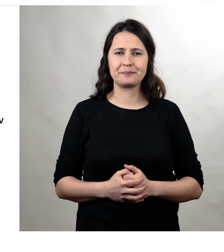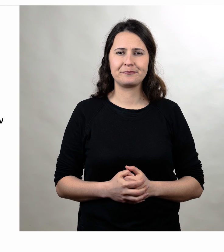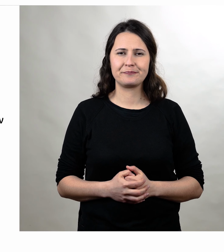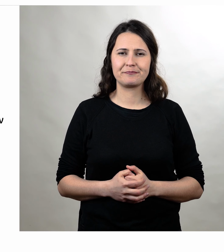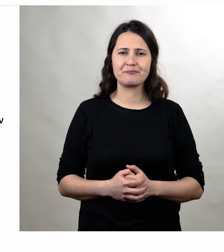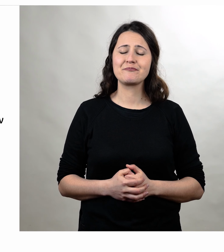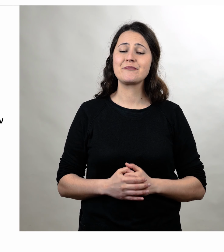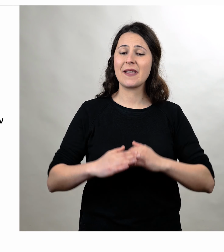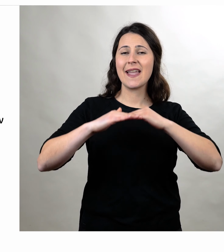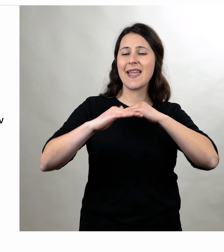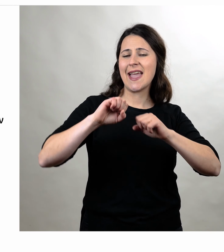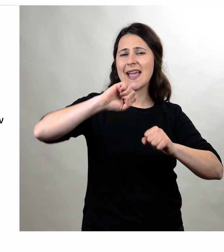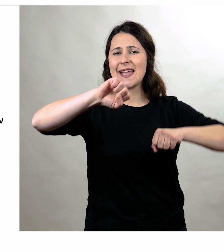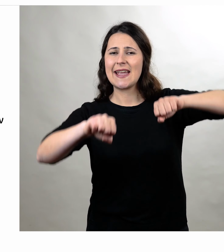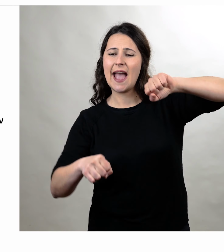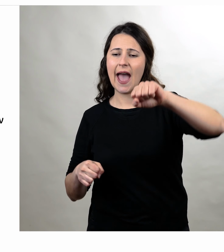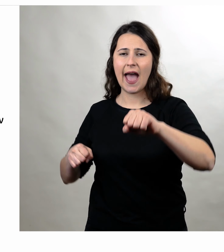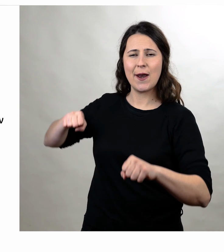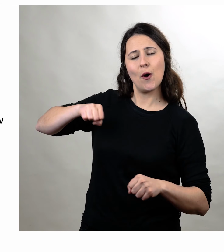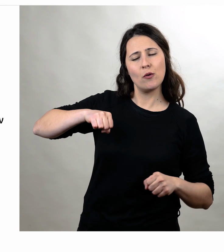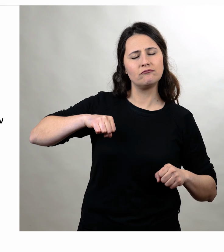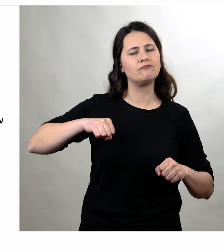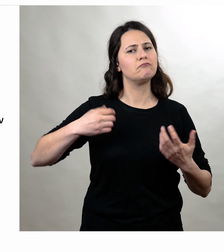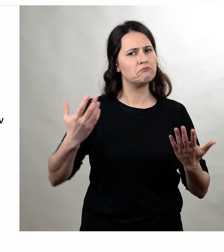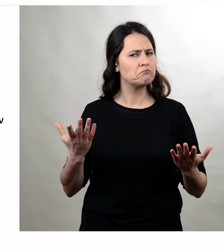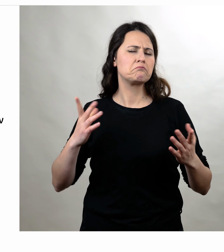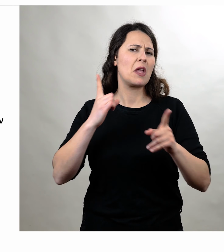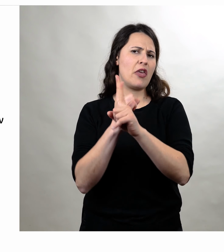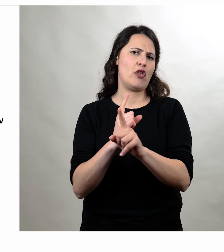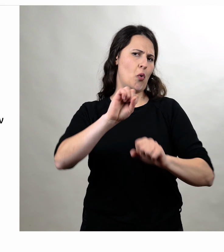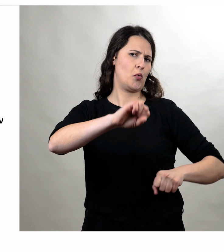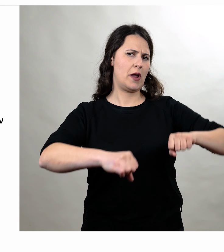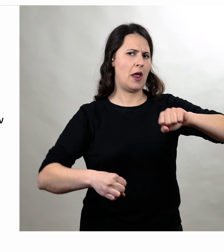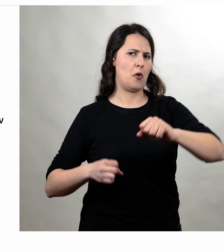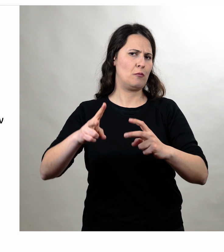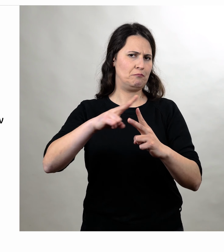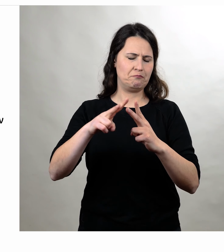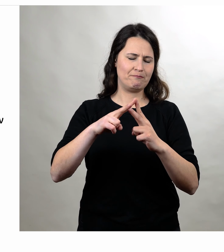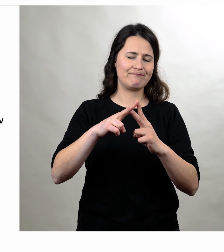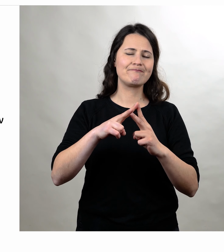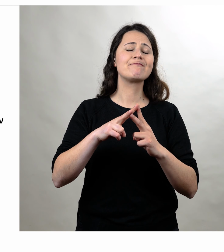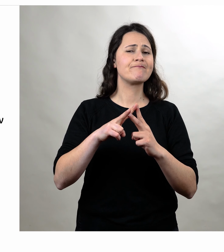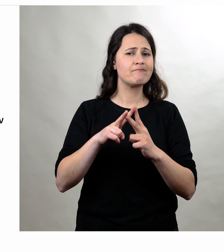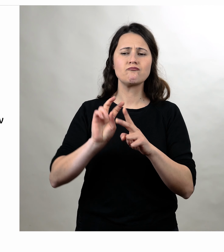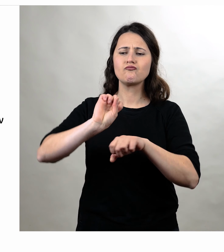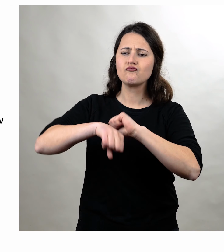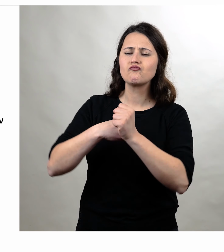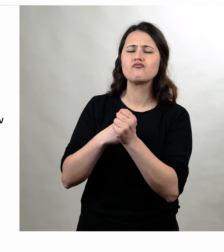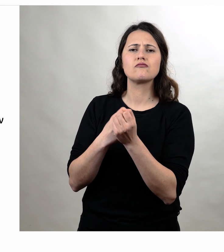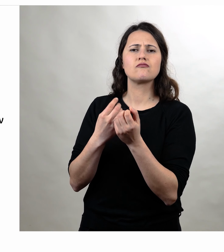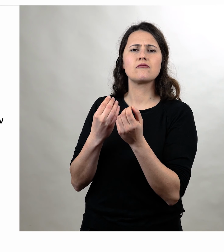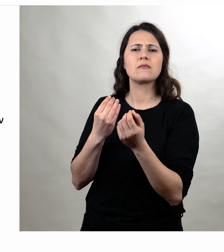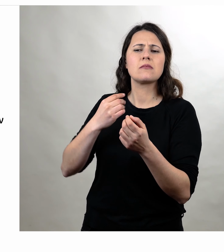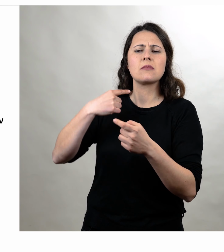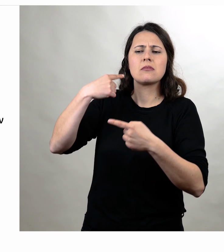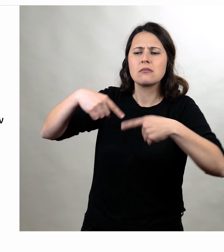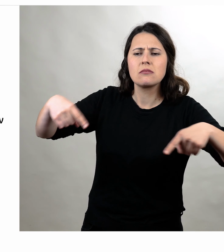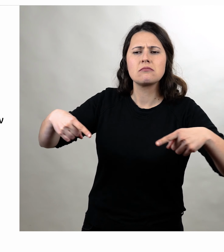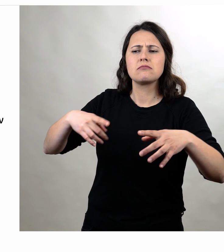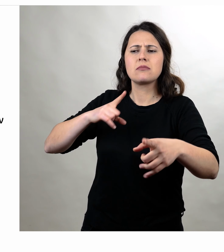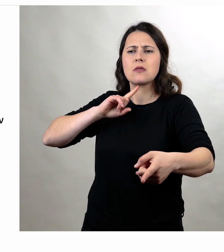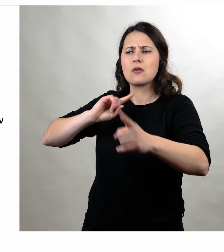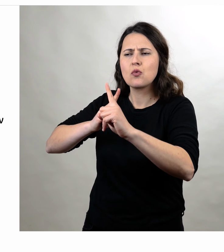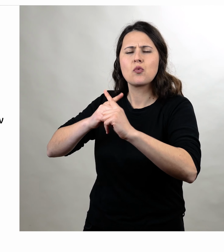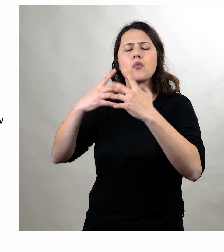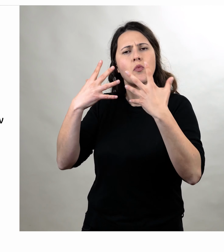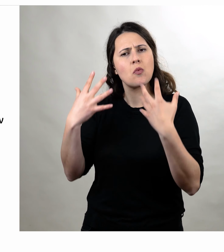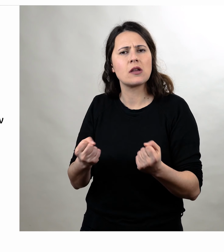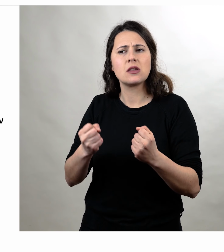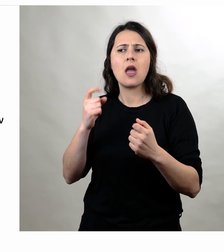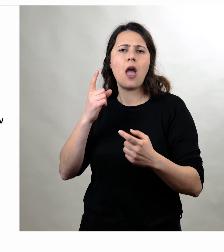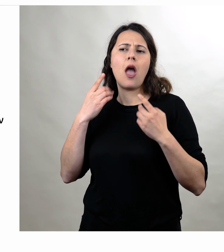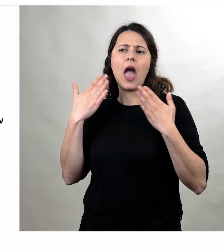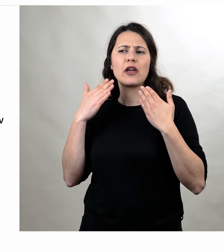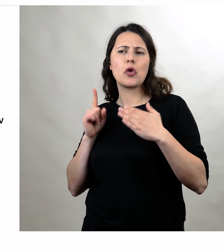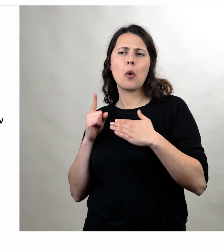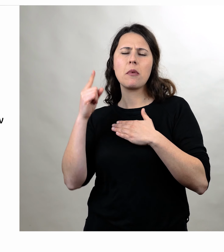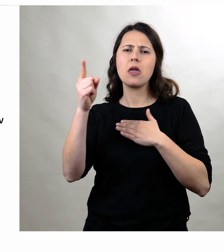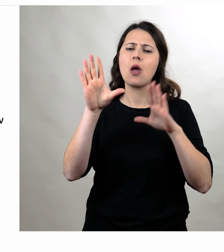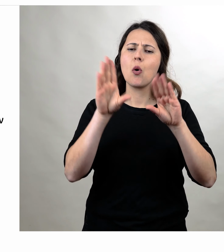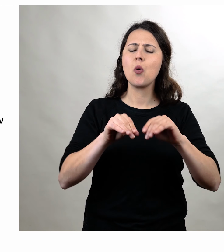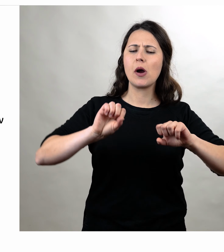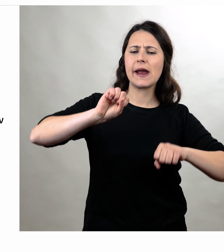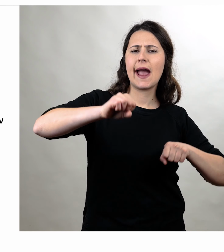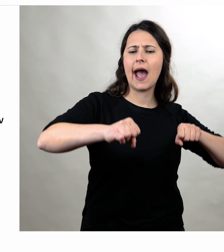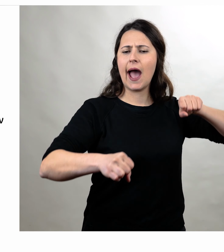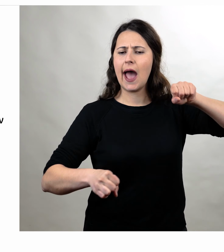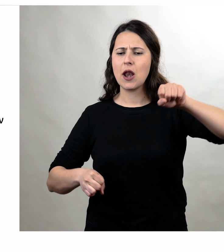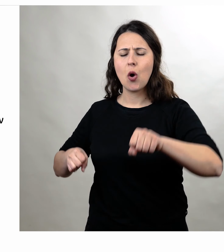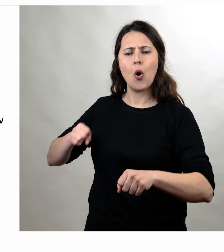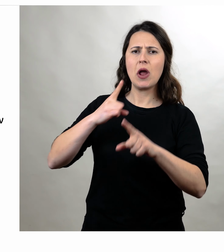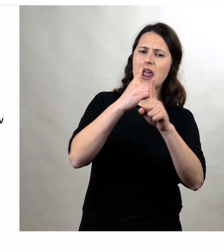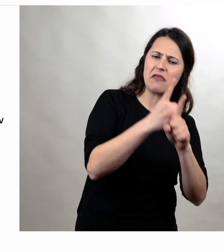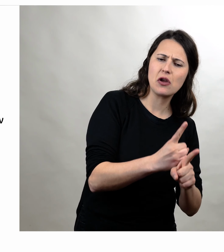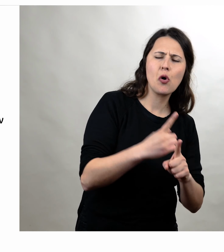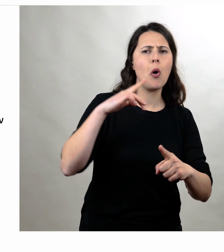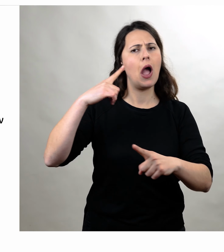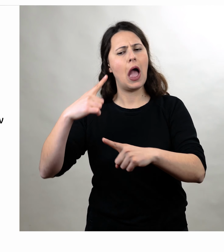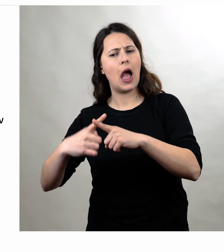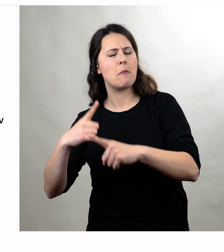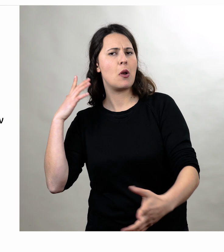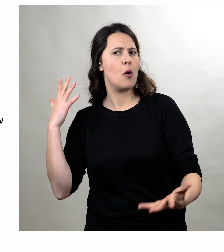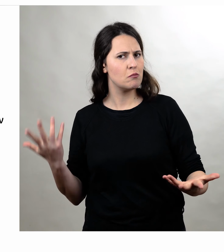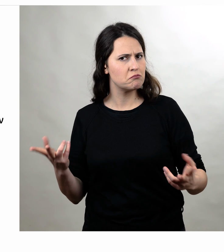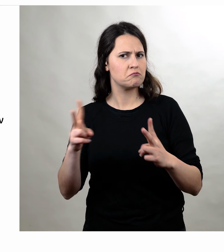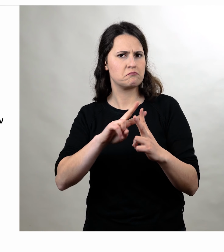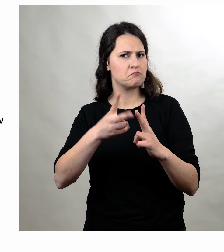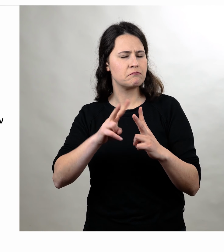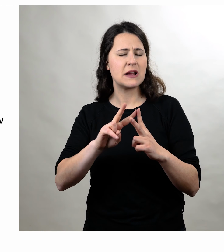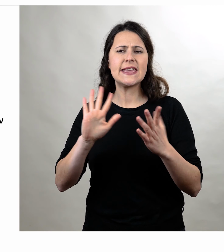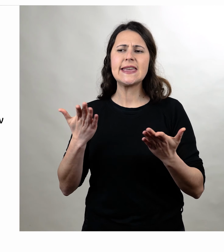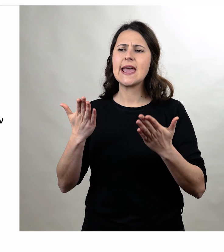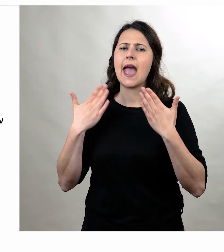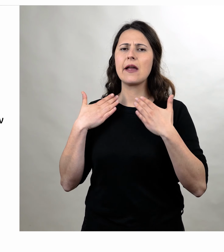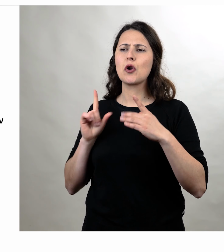Η εταιρεία διοργανώνει εκδρομές και δραστηριότητες με κανό απλού και ειδικού τύπου, ή πολυήμερες εκδρομές, σε τμήματα ποταμού που είναι κατάλληλα για αρχάριους